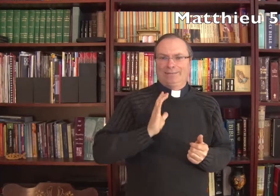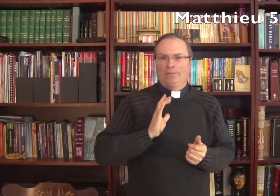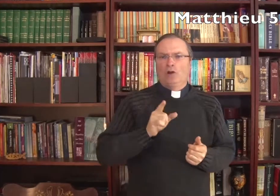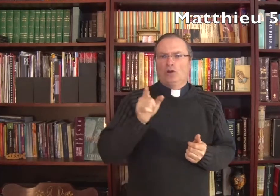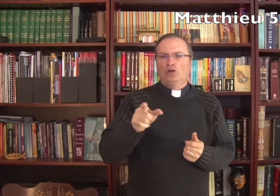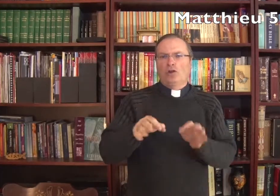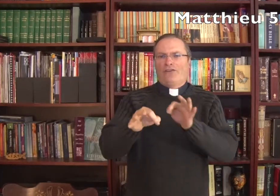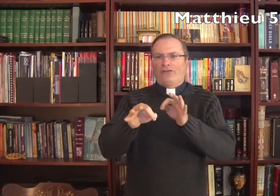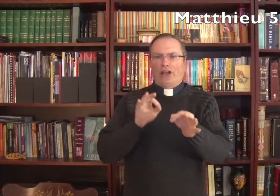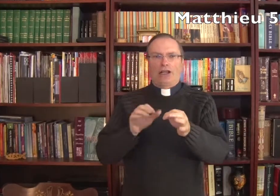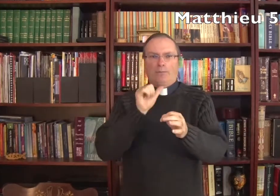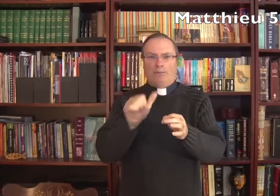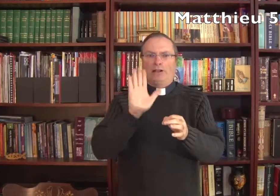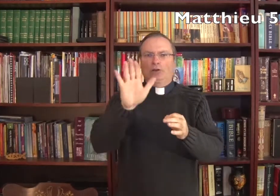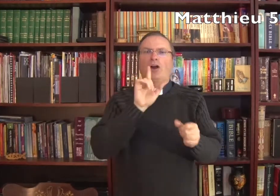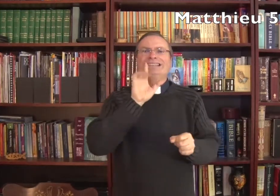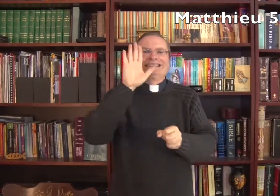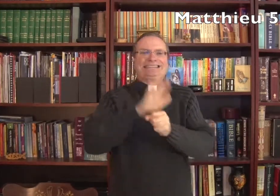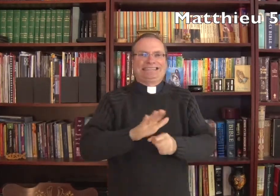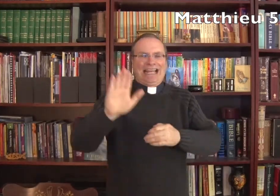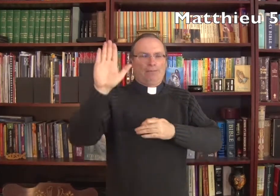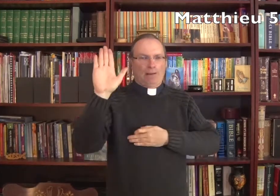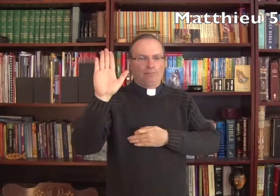Tu ne violeras pas ton serment,